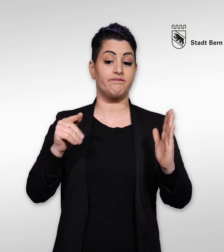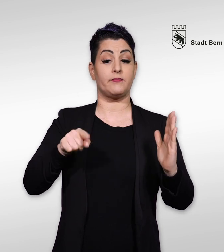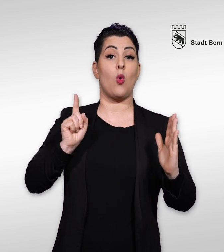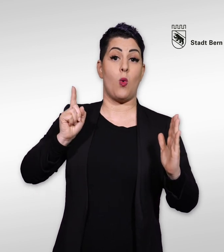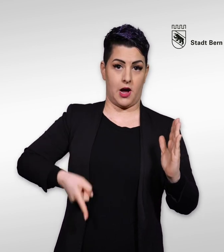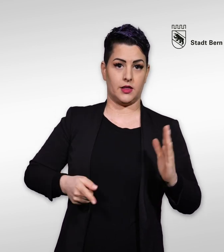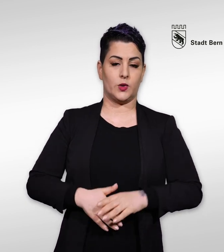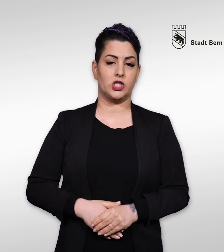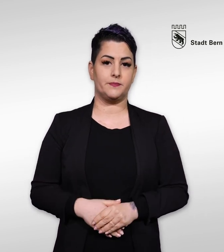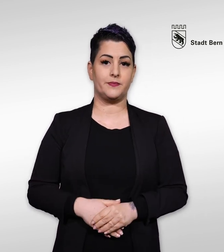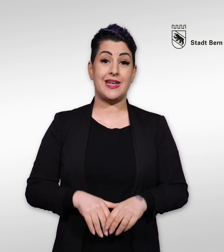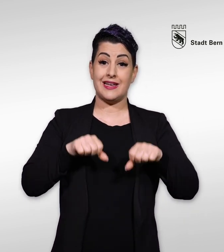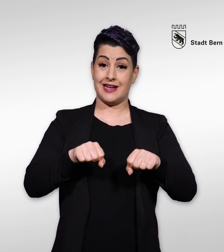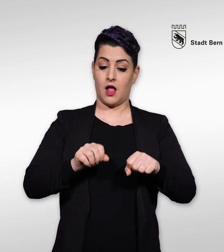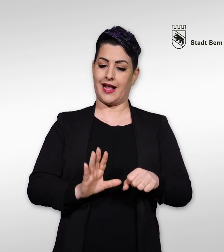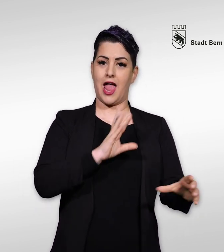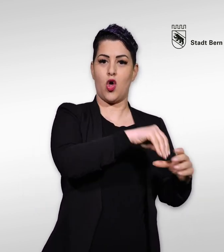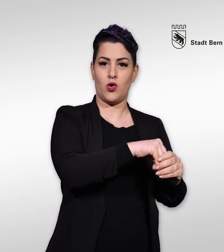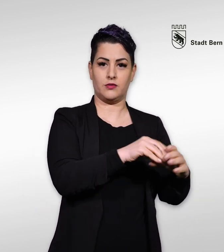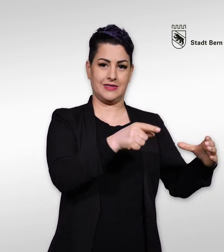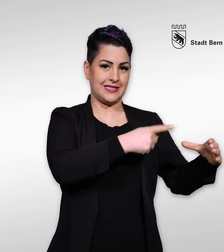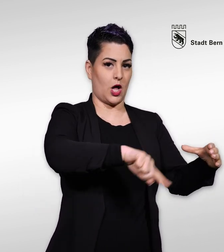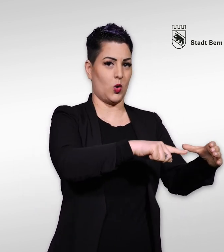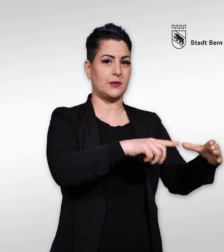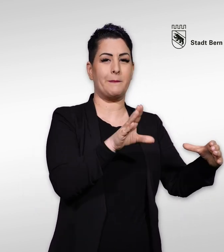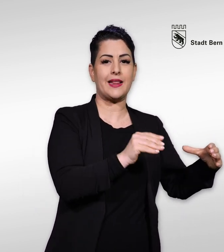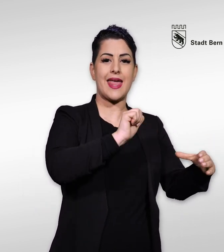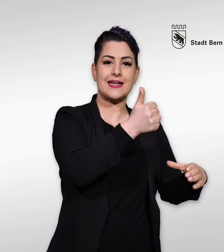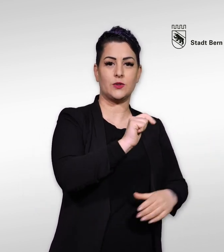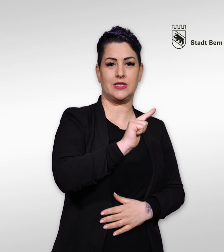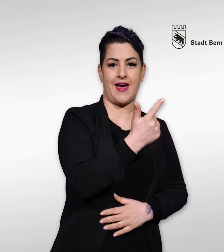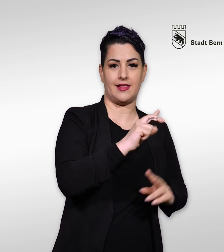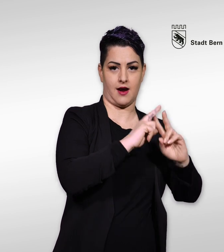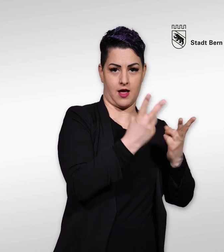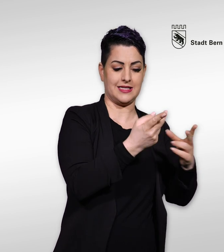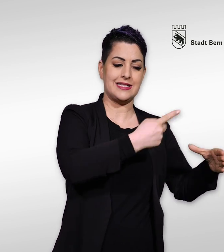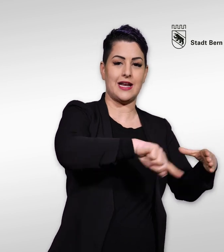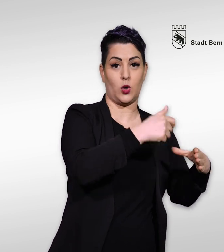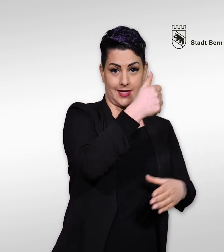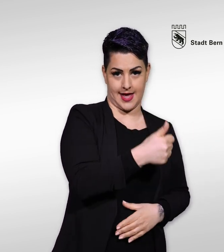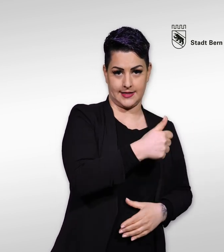Der Besuch ist obligatorisch. Der Kindergarten gehört mit der 1. und 2. Klasse zum Zyklus 1.